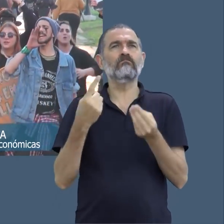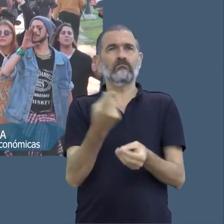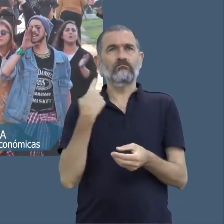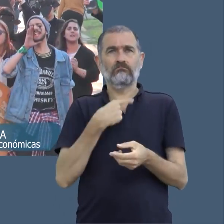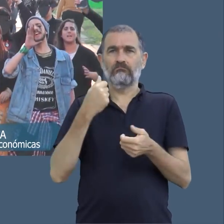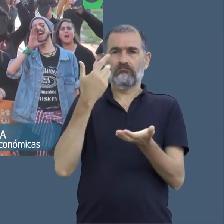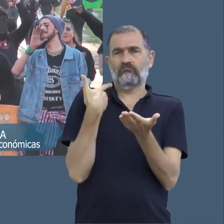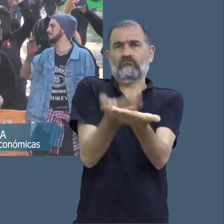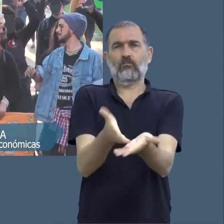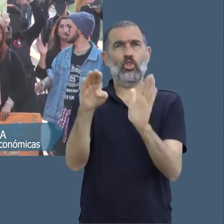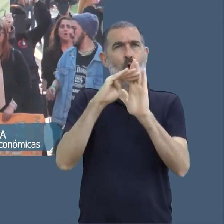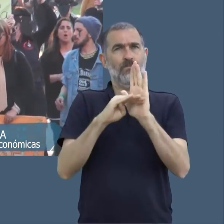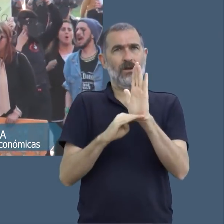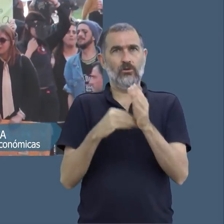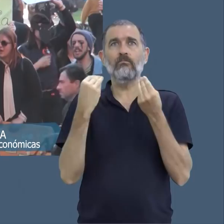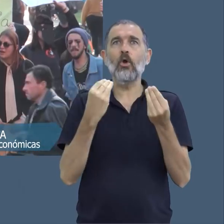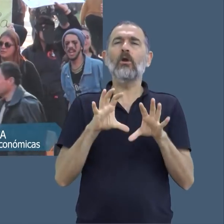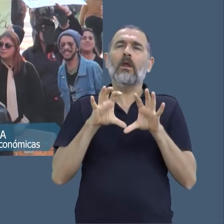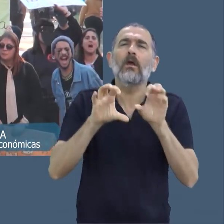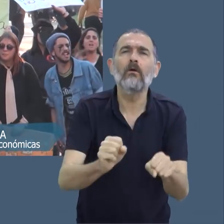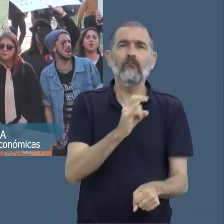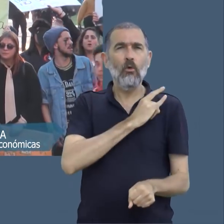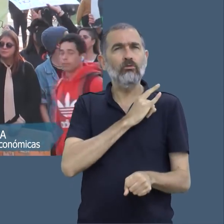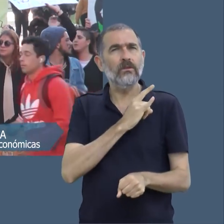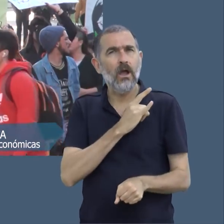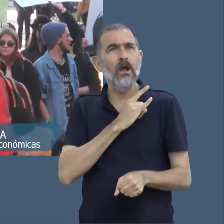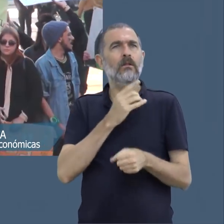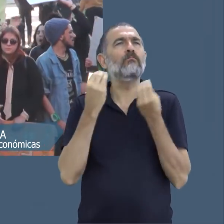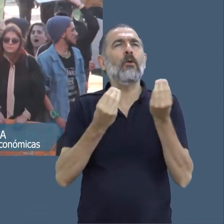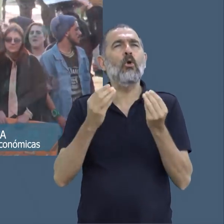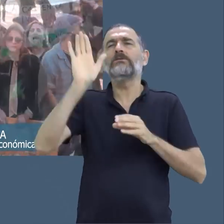las demandas que hemos hecho en nuestros respectivos documentos de porque tomamos la facultad y